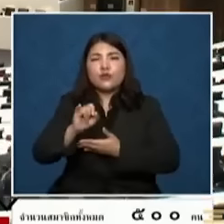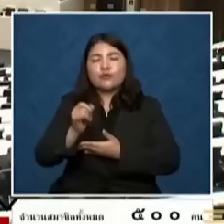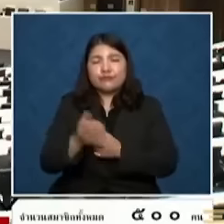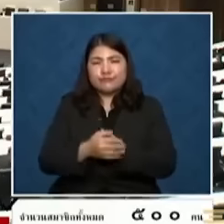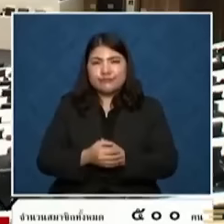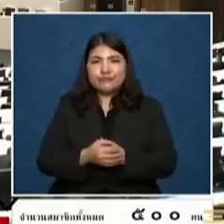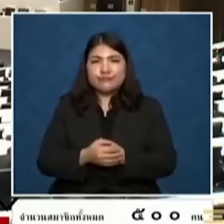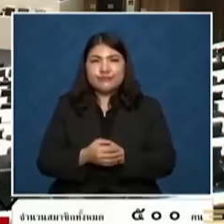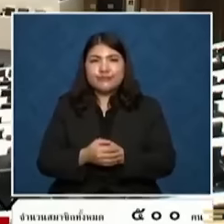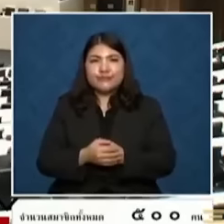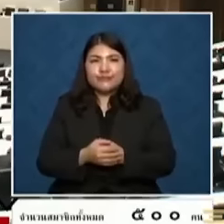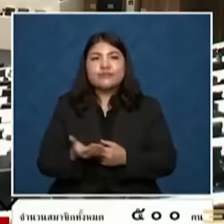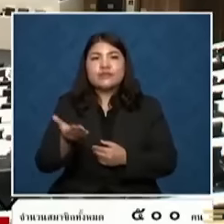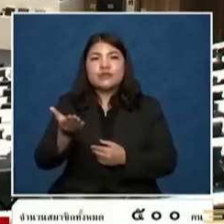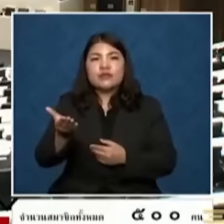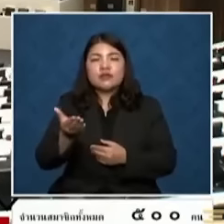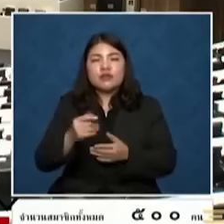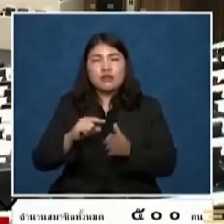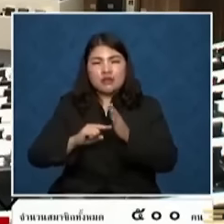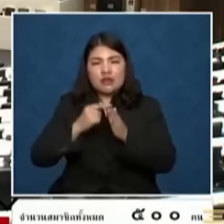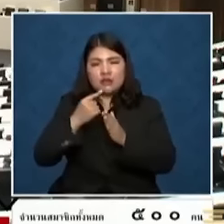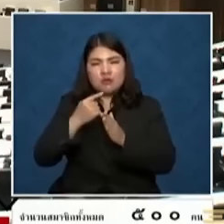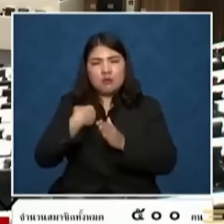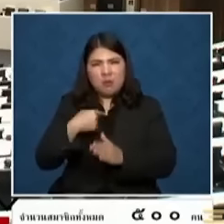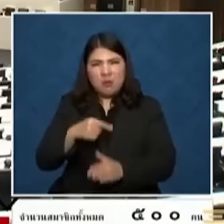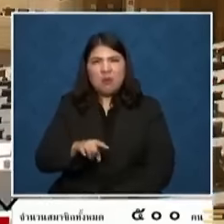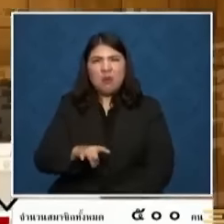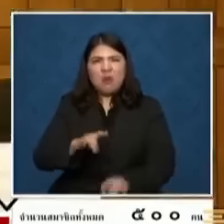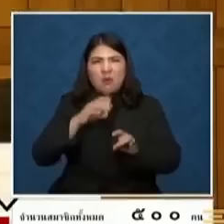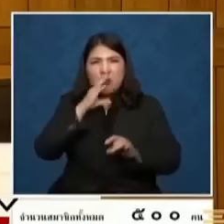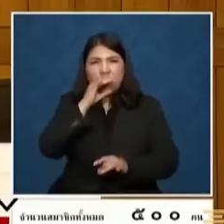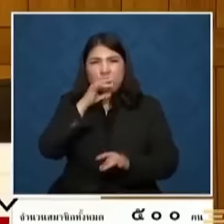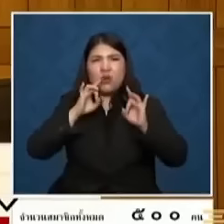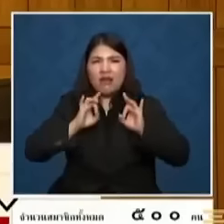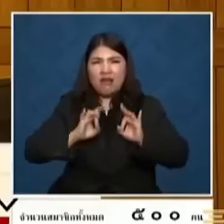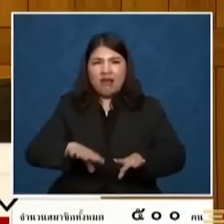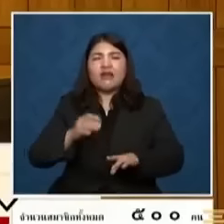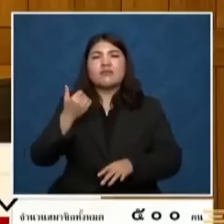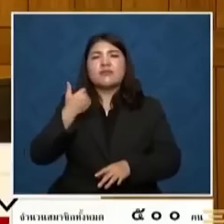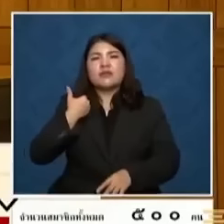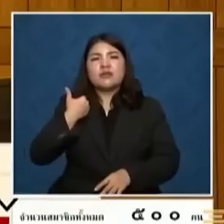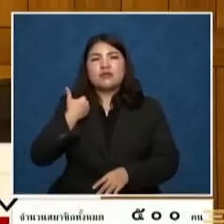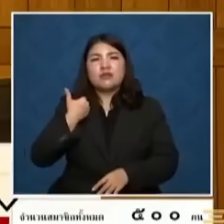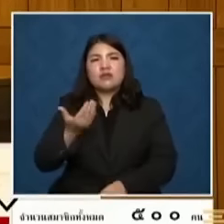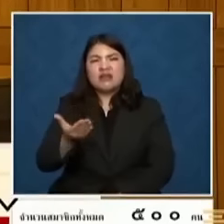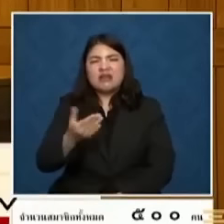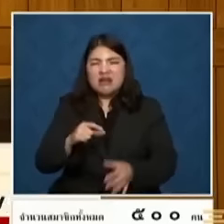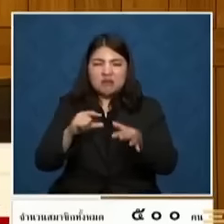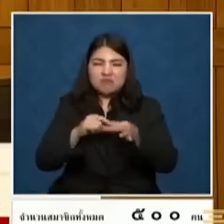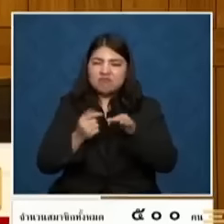ไม่มีใครว่าอะไรแม้สิ่งที่ศาลต่อแล้วเคลม ไปเป็นผลงานตัวเองหน้าตาเฉยอ้าเช่นรถไฟ